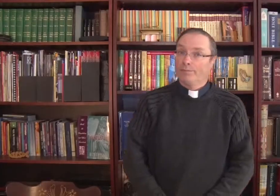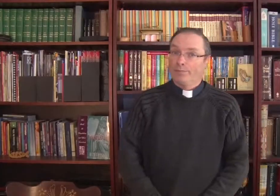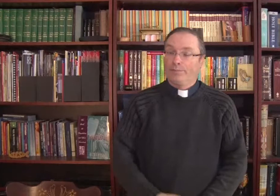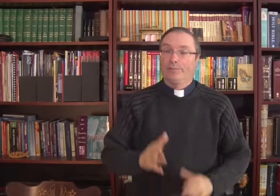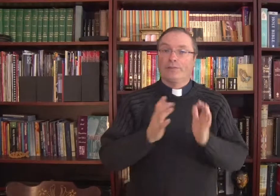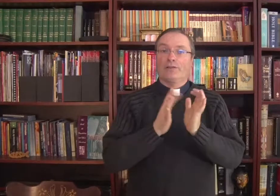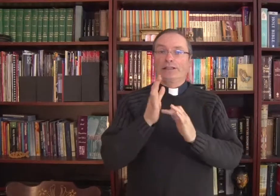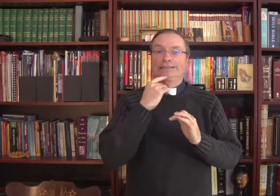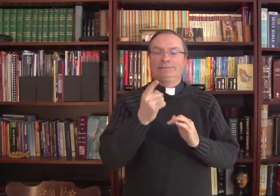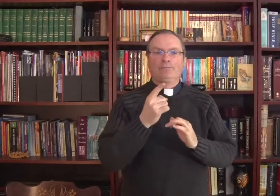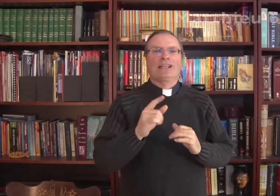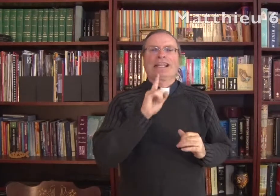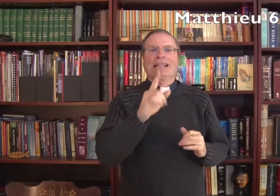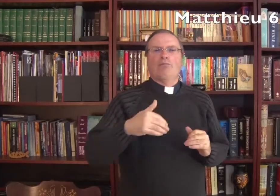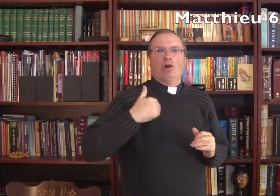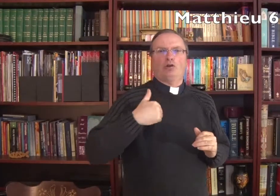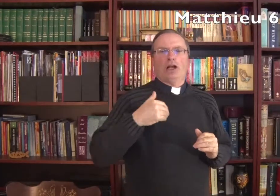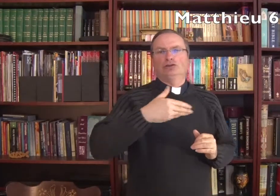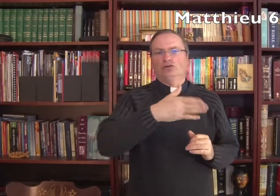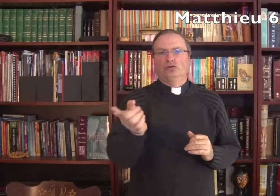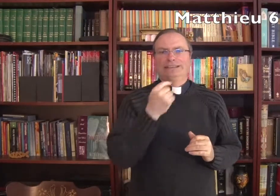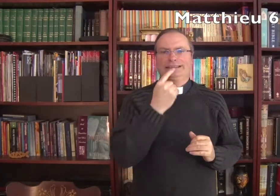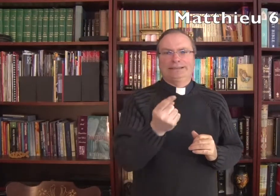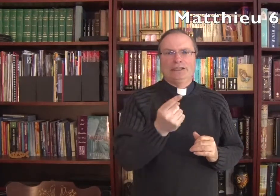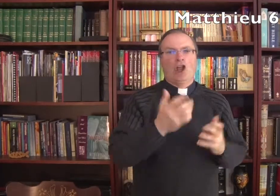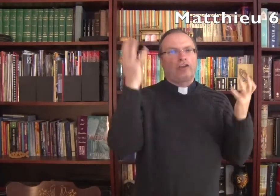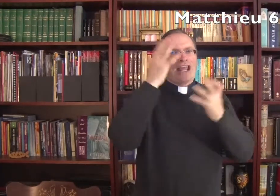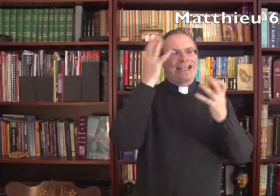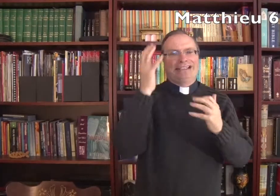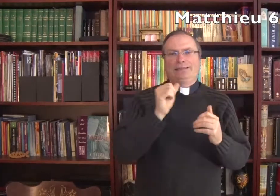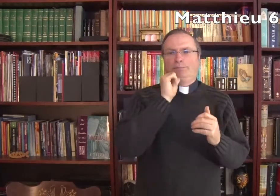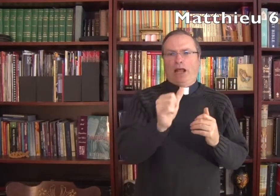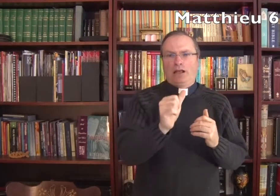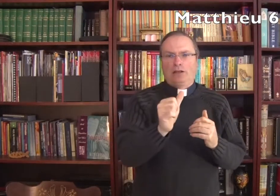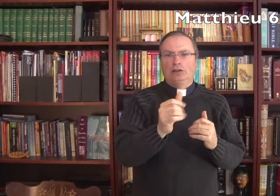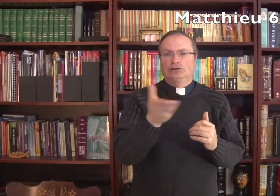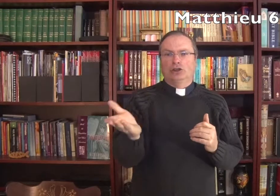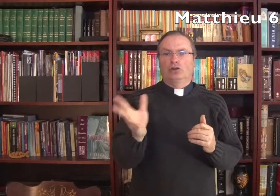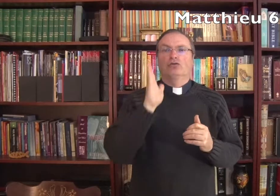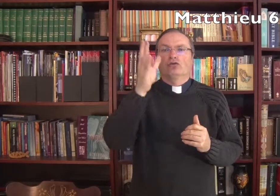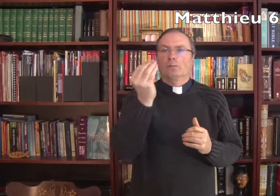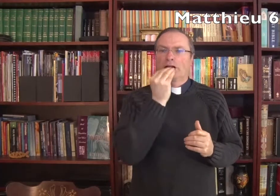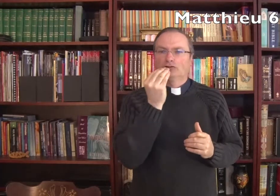Jésus disait: C’est pourquoi je vous dis: Ne vous inquiétez pas de ce que vous mangerez